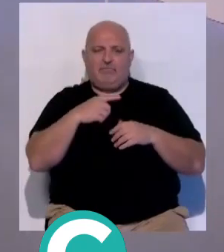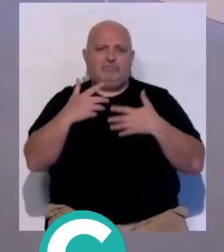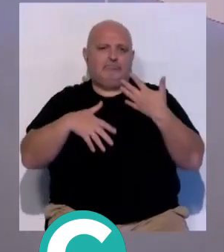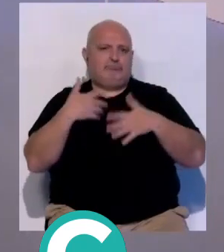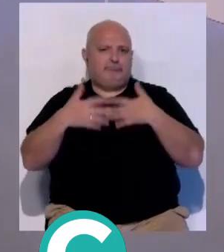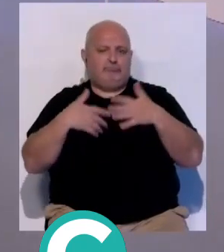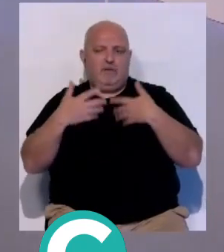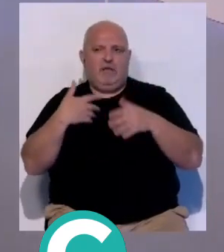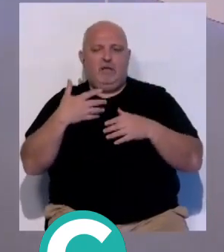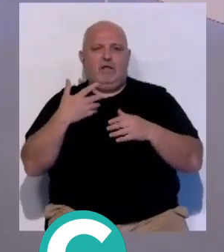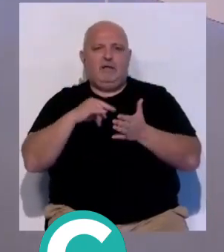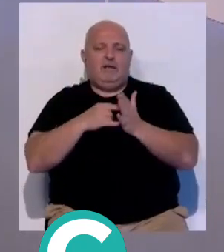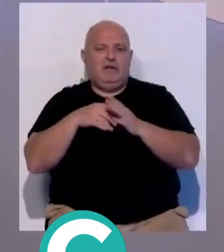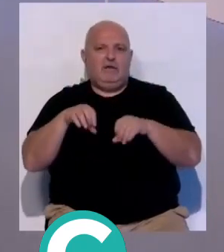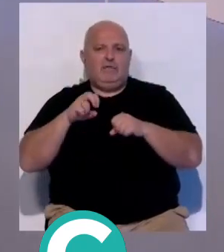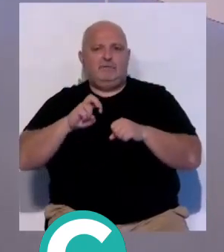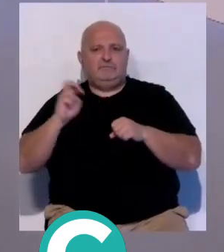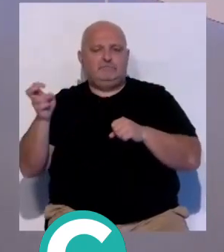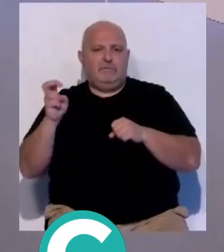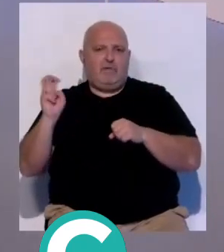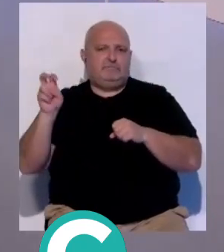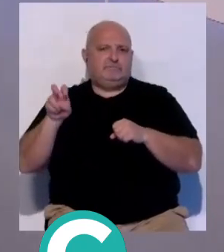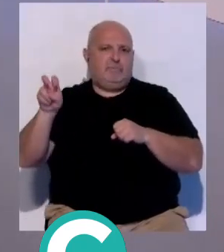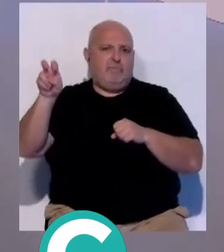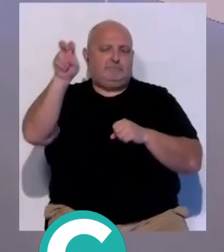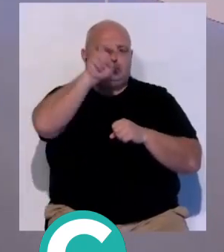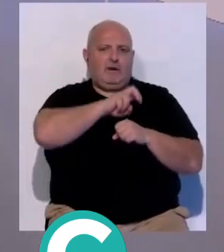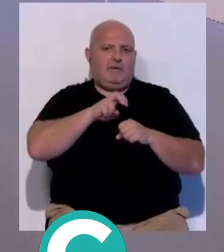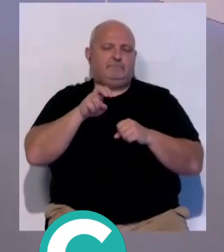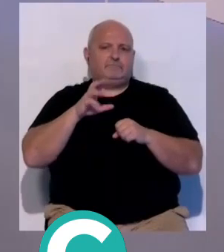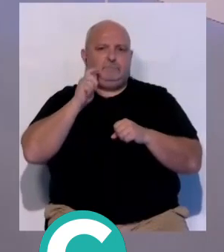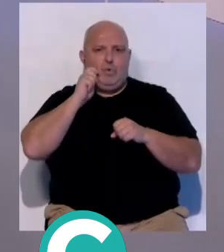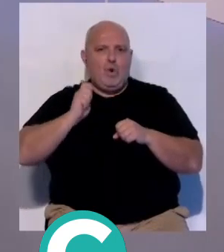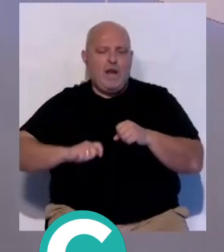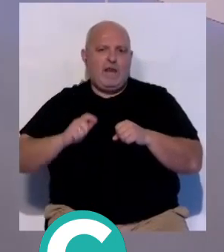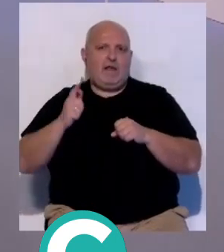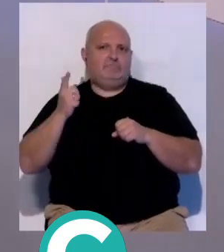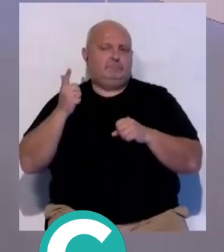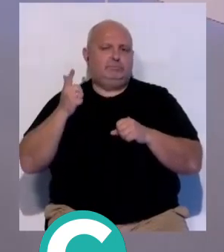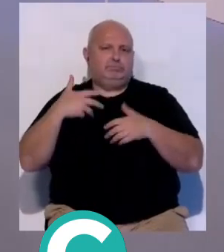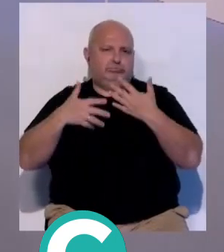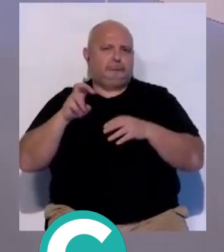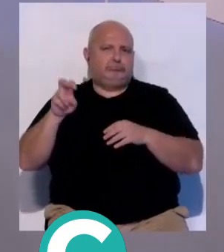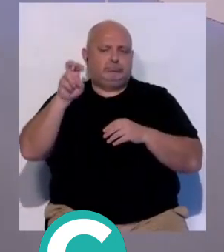de técnico estado en varios equipos y sobre todo también en Ucrania en el pro y luego también en la